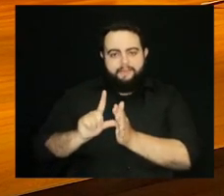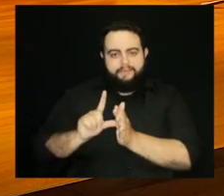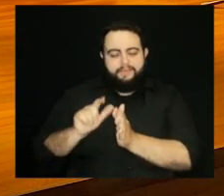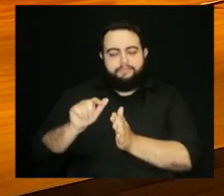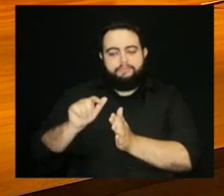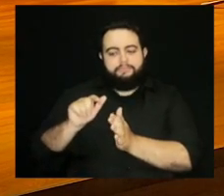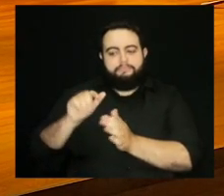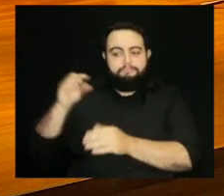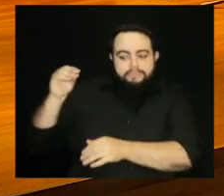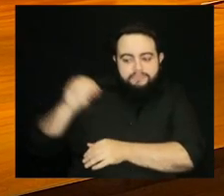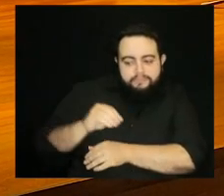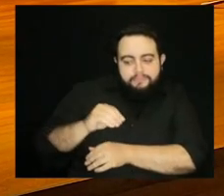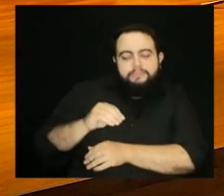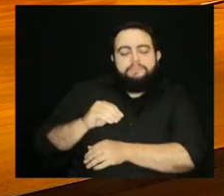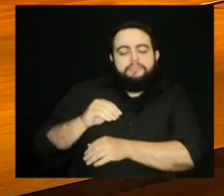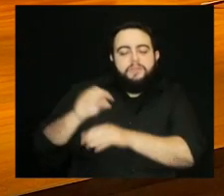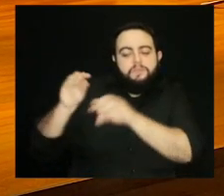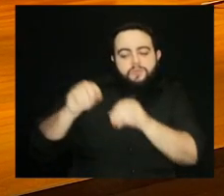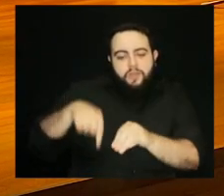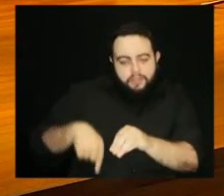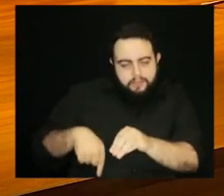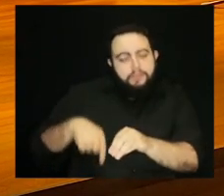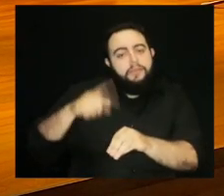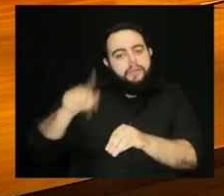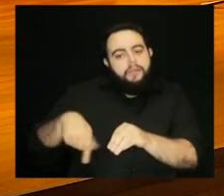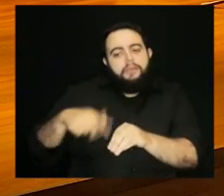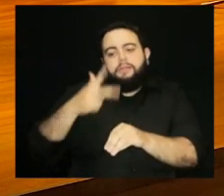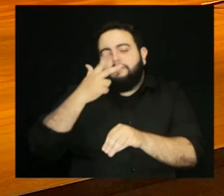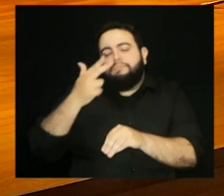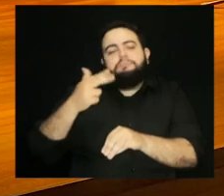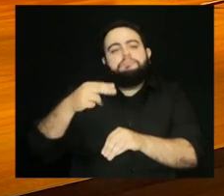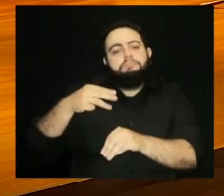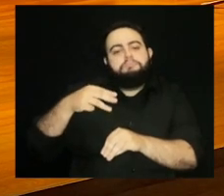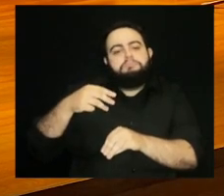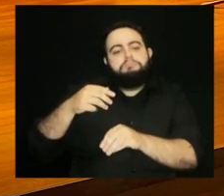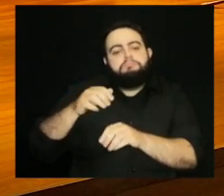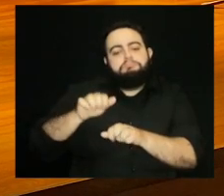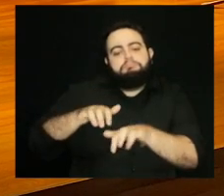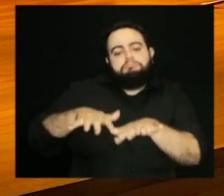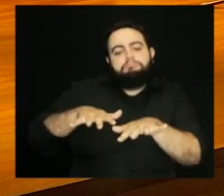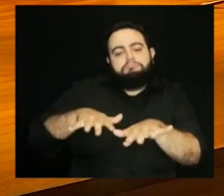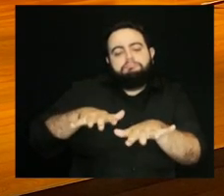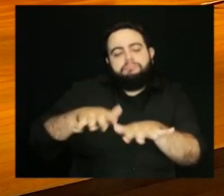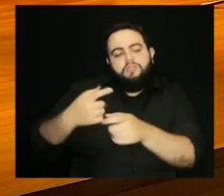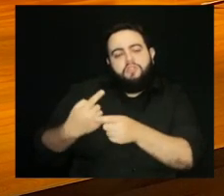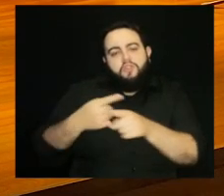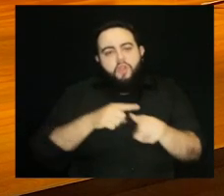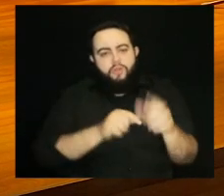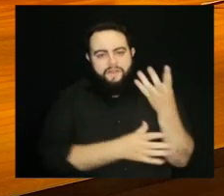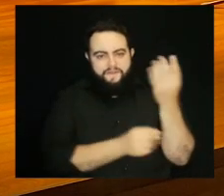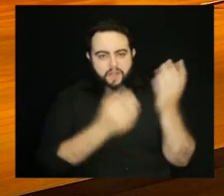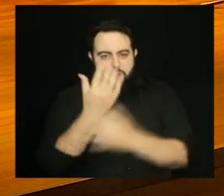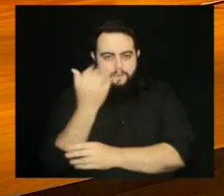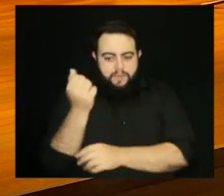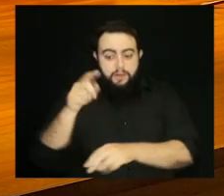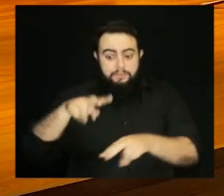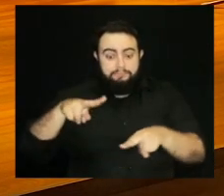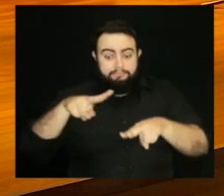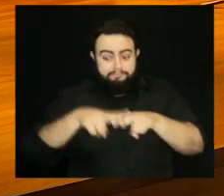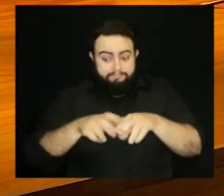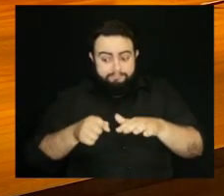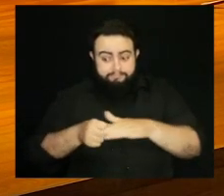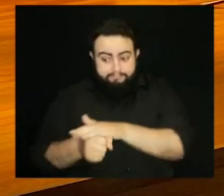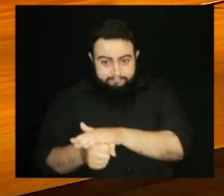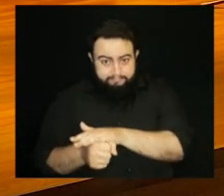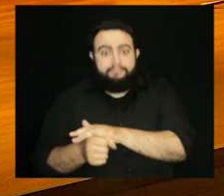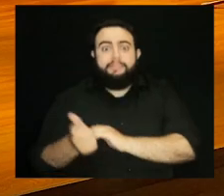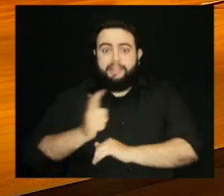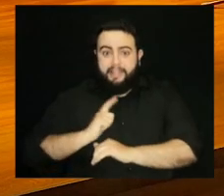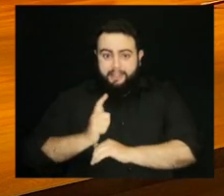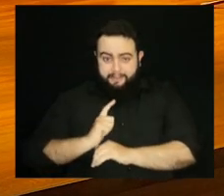maestro das forças imperiais, ou seja para bater os farroupilhas, ele foi eh preso